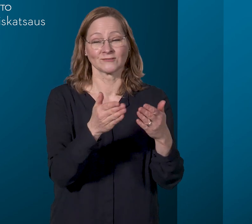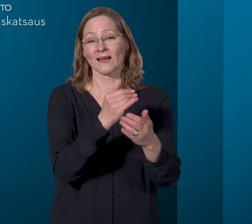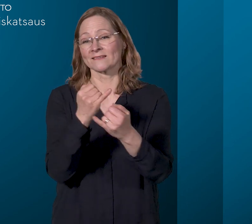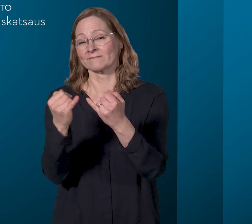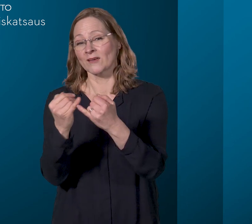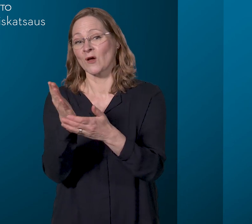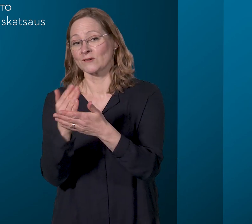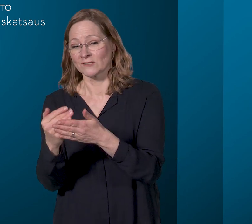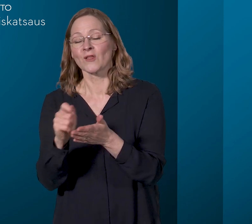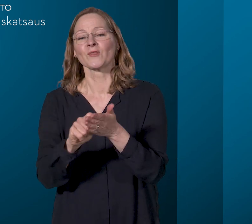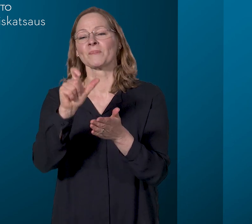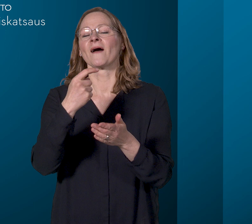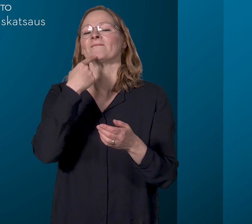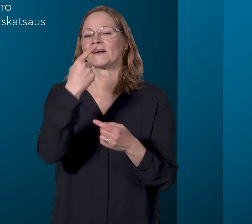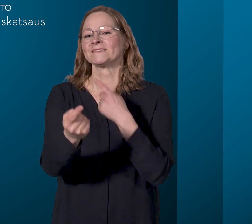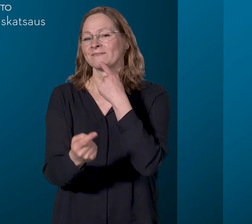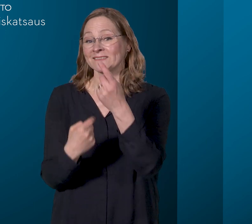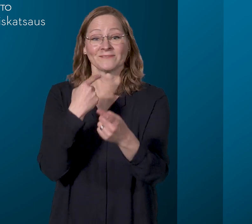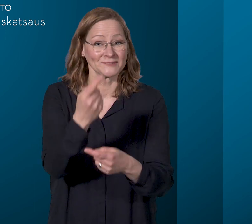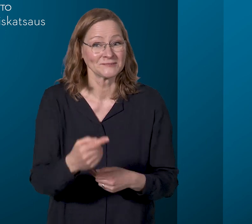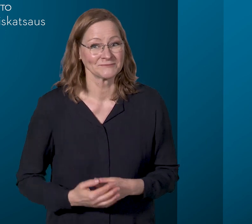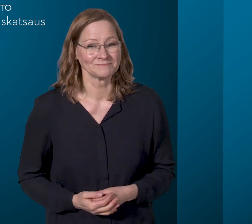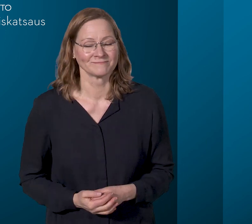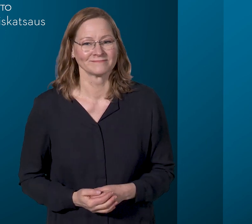joihin toimittajat vastaavat esitysten jälkeisessä osiossa.